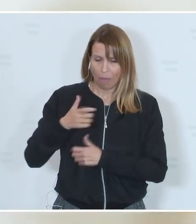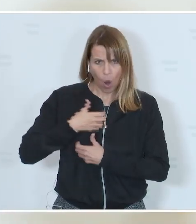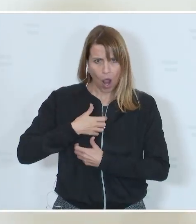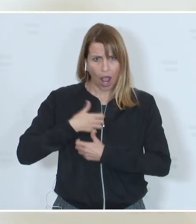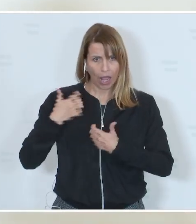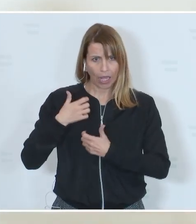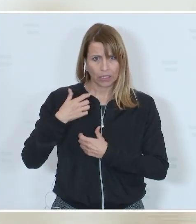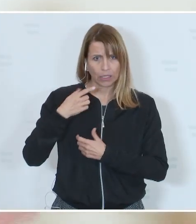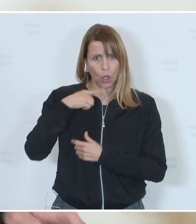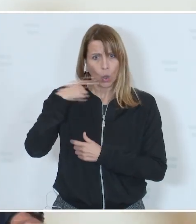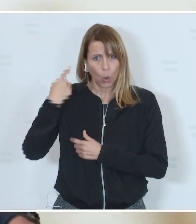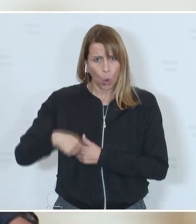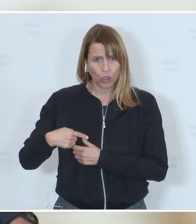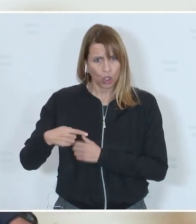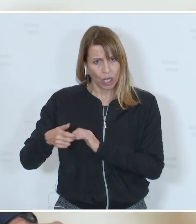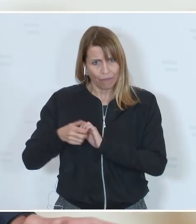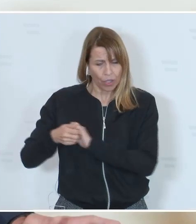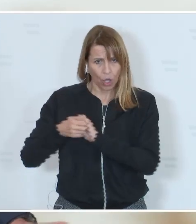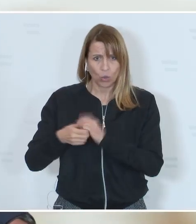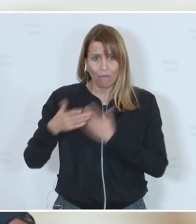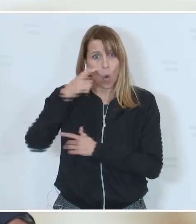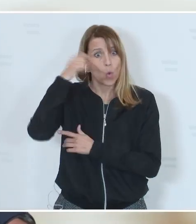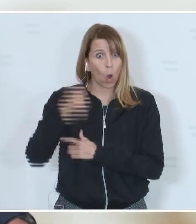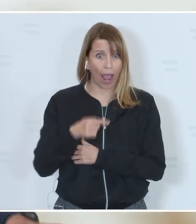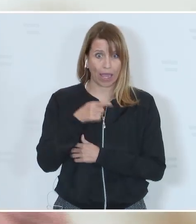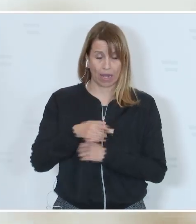der Ukraine. Ich hatte diesbezüglich auch die Gelegenheit, Maltas Engagement als